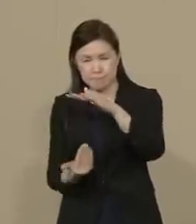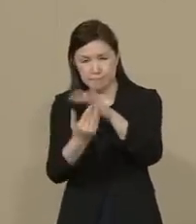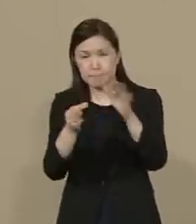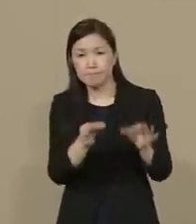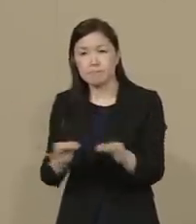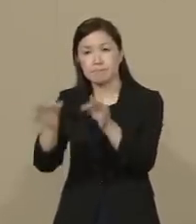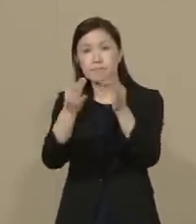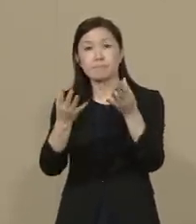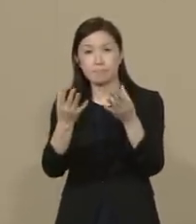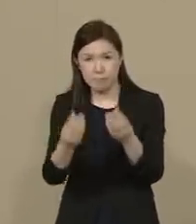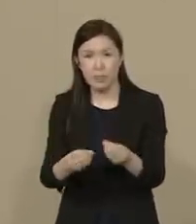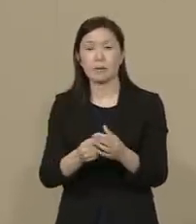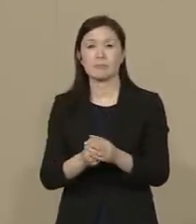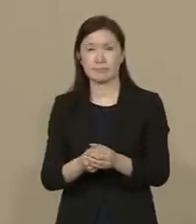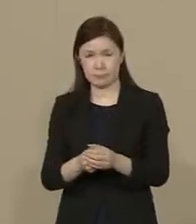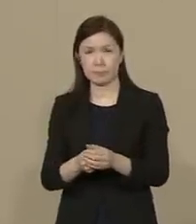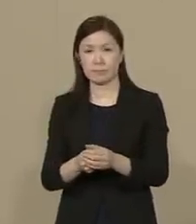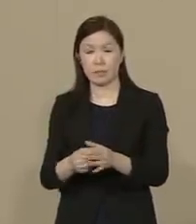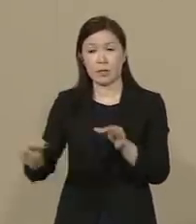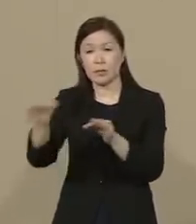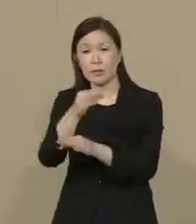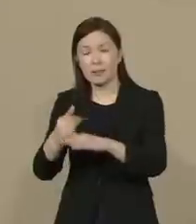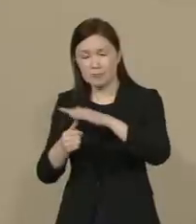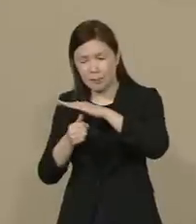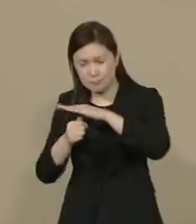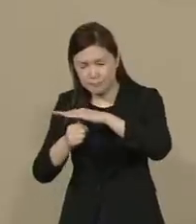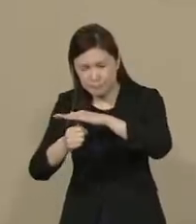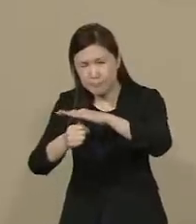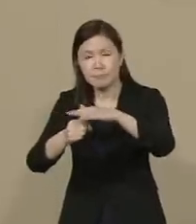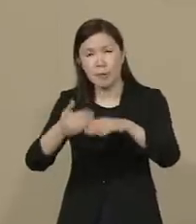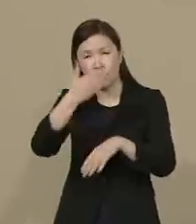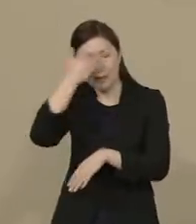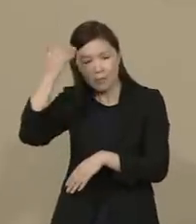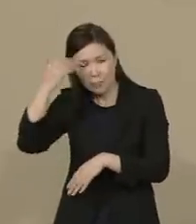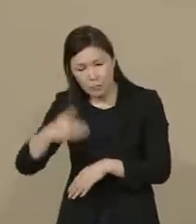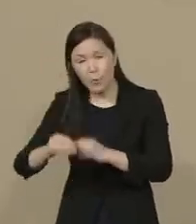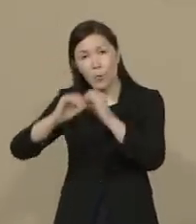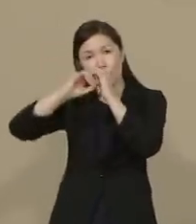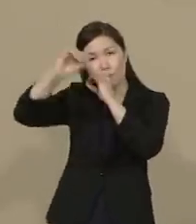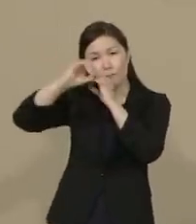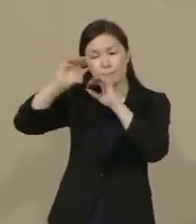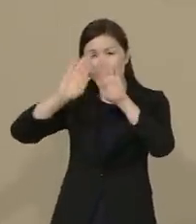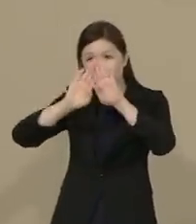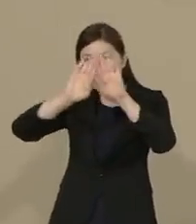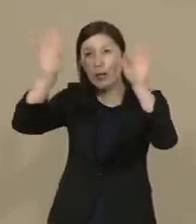長く低迷した日本経済に ようやく光が差してきたのです